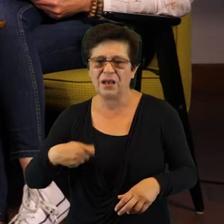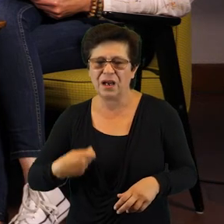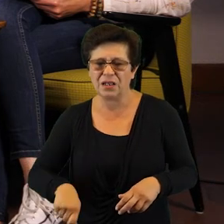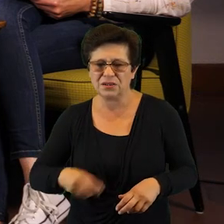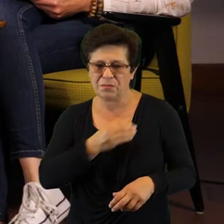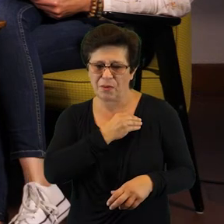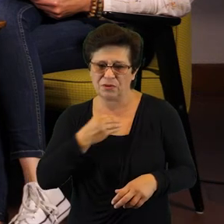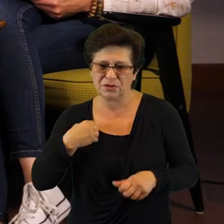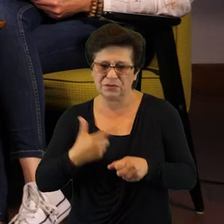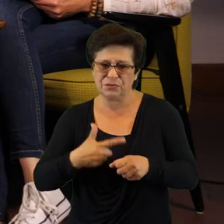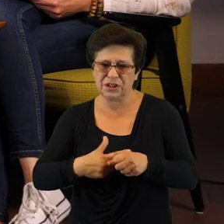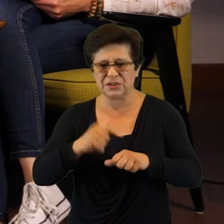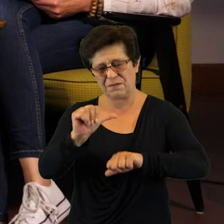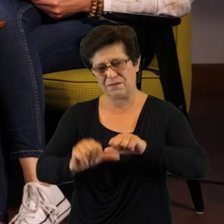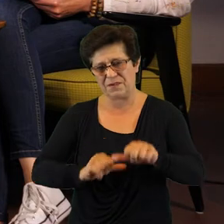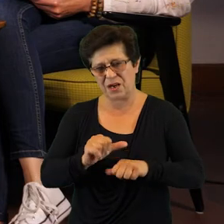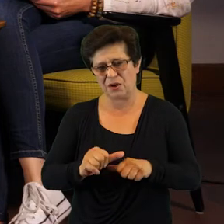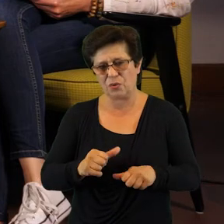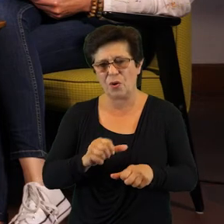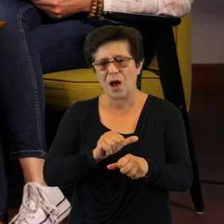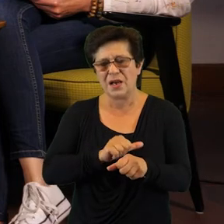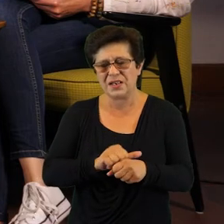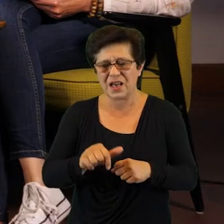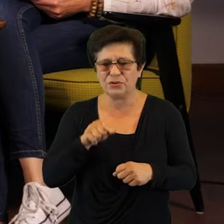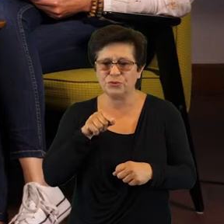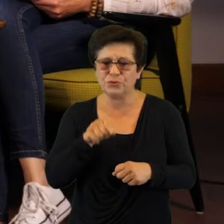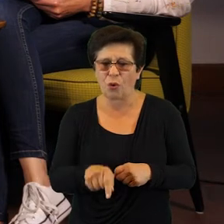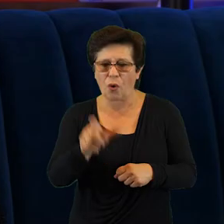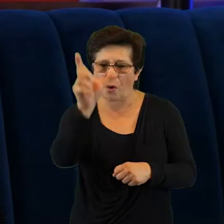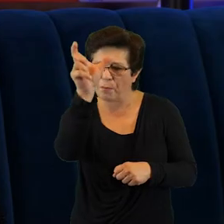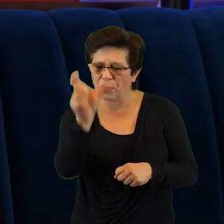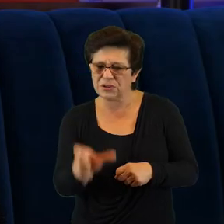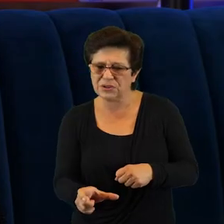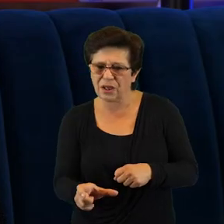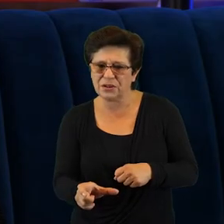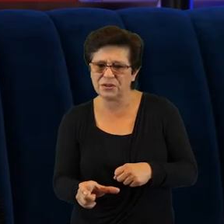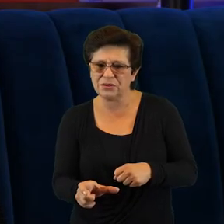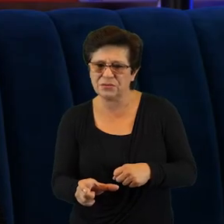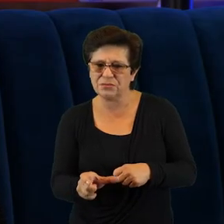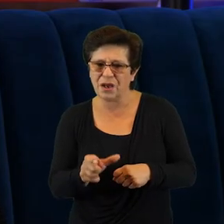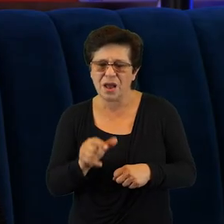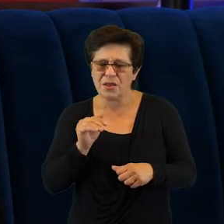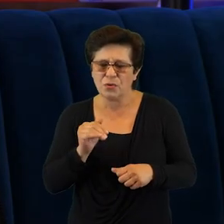więc jest to postać, o której nie można mówić wyłącznie z lekkim uśmiechem.